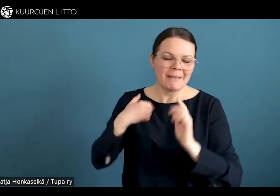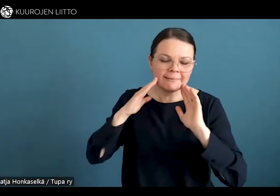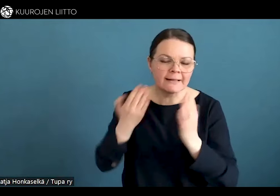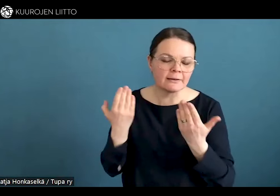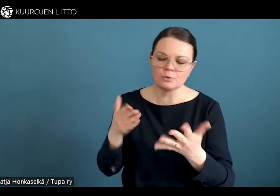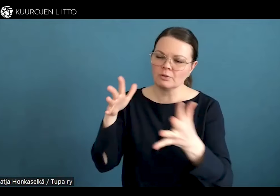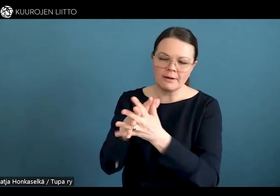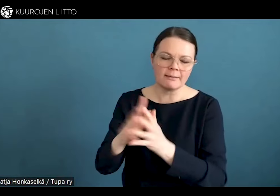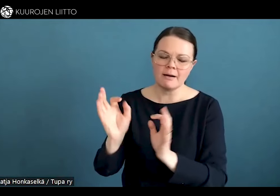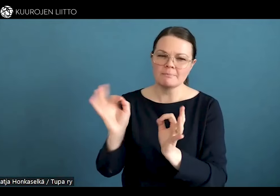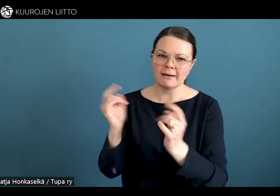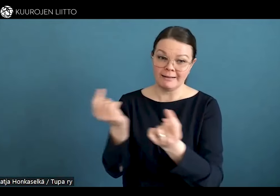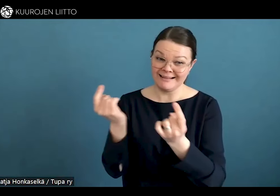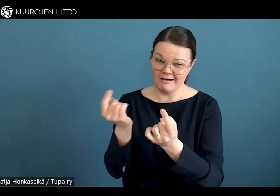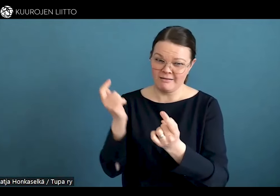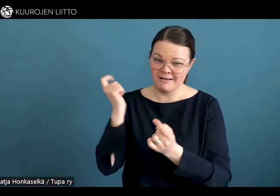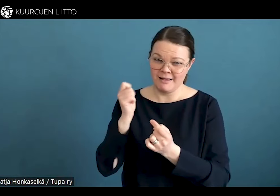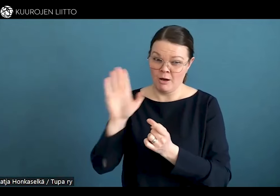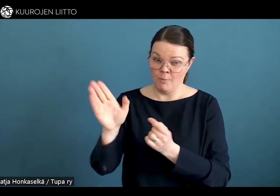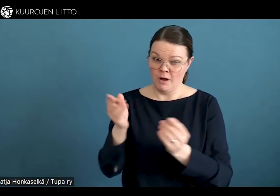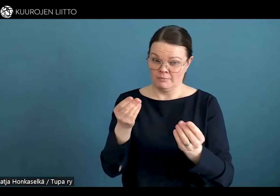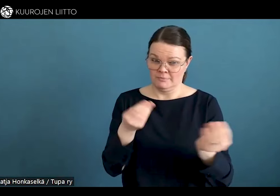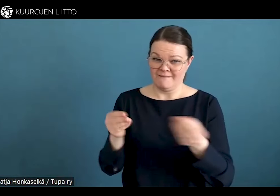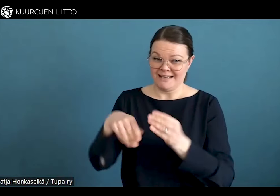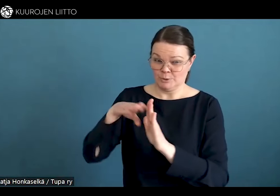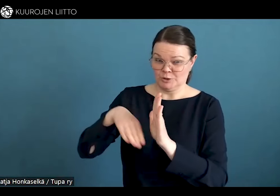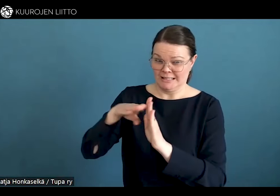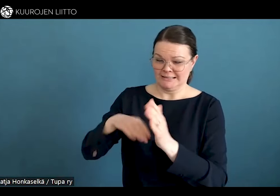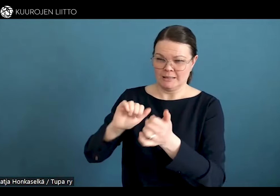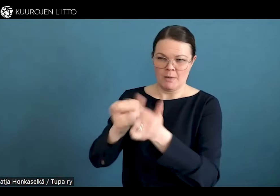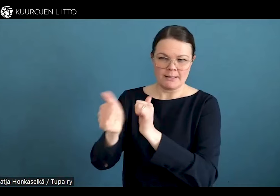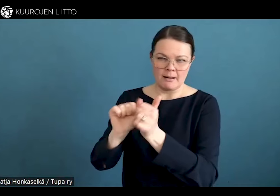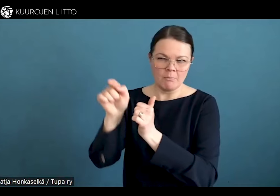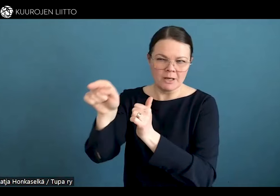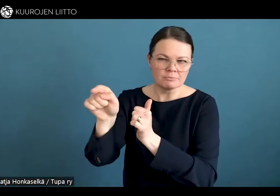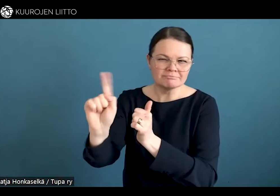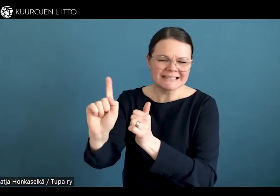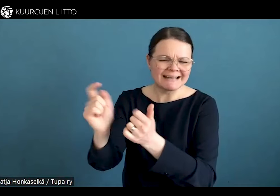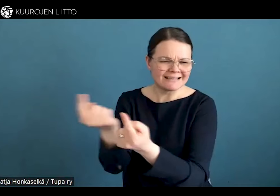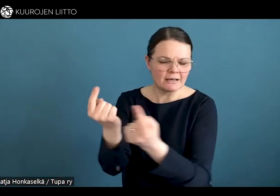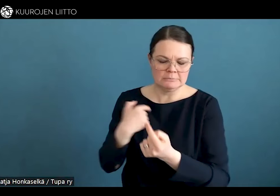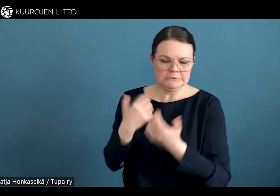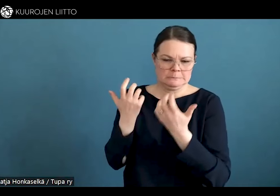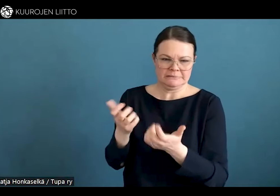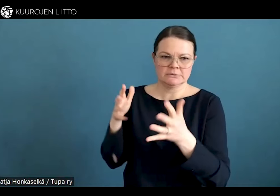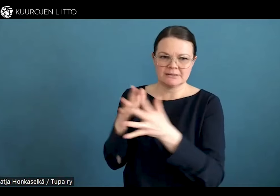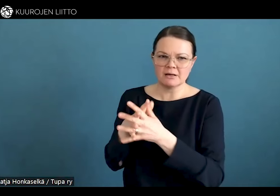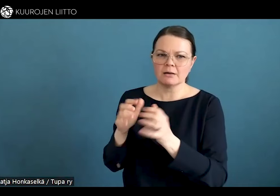Vaikka meillä ei olekaan tarkkaa tietoa Kelan välitysjärjestelmän uusimisesta, -